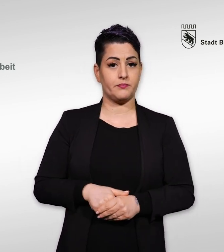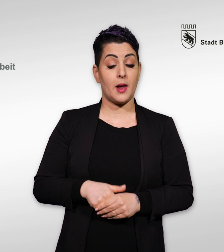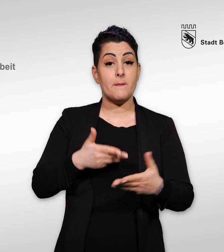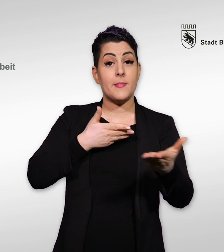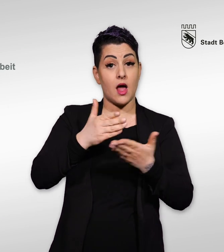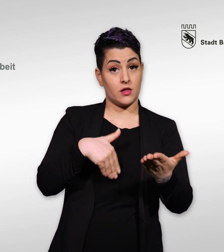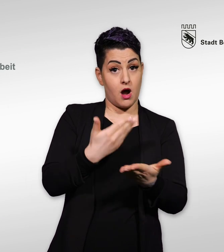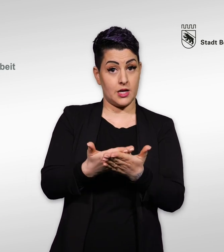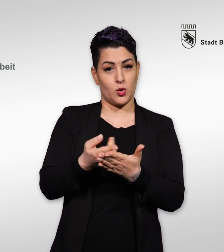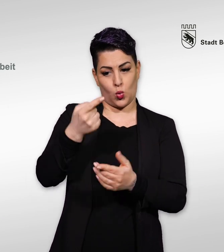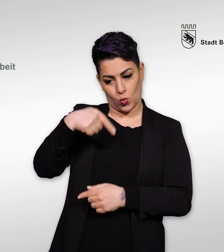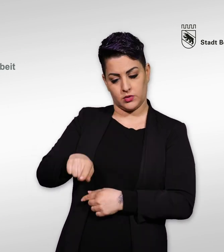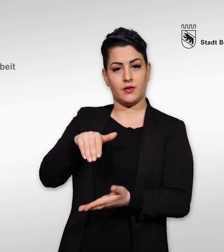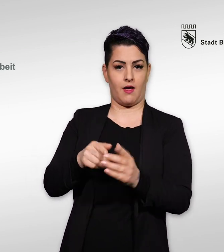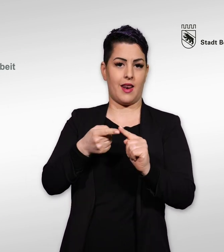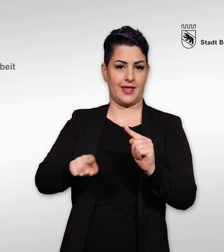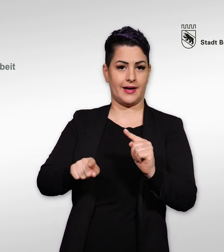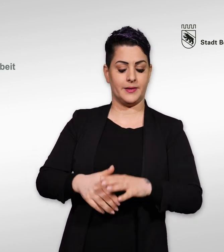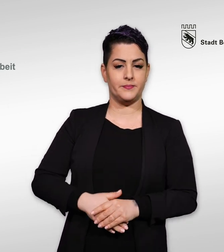Den Link auf das Beratungsangebot finden Sie unter diesem Video.